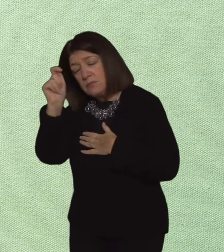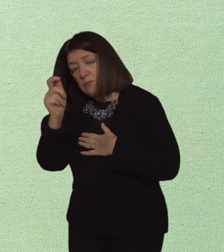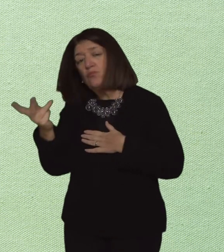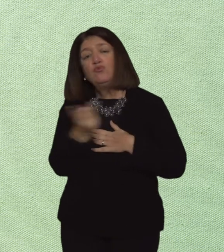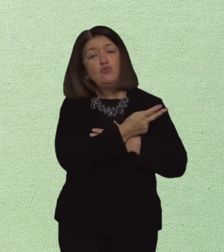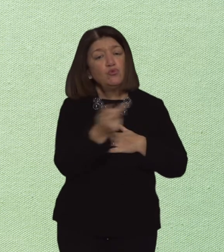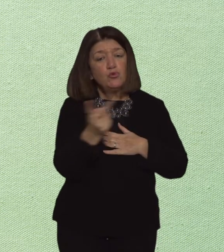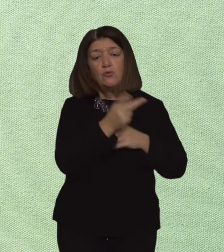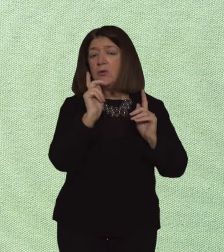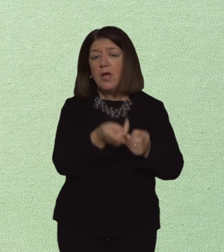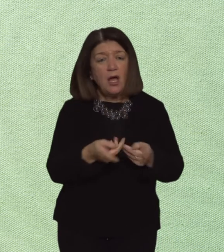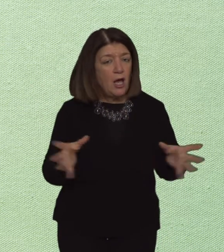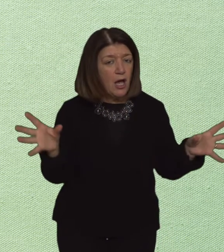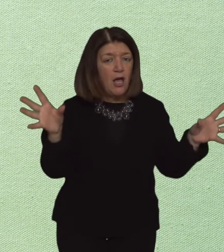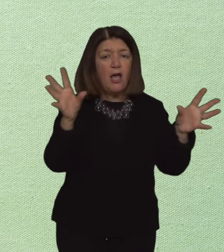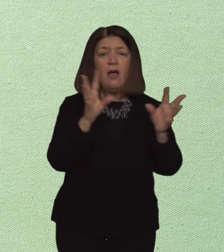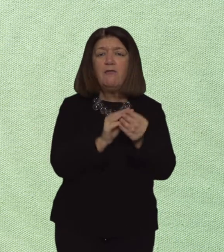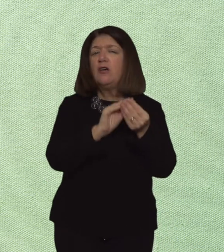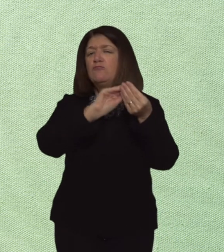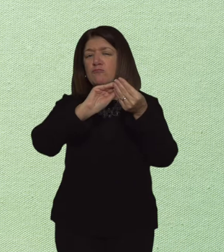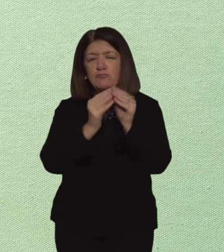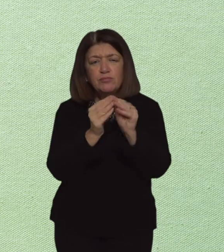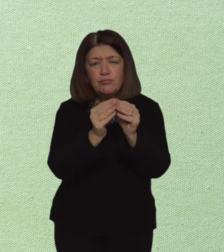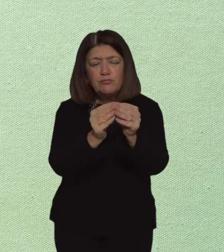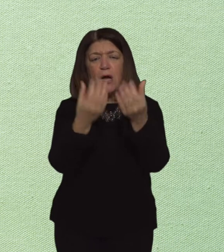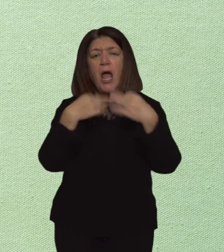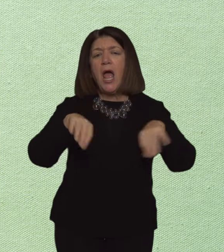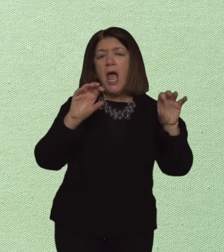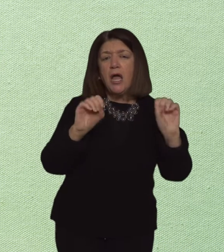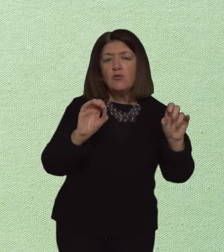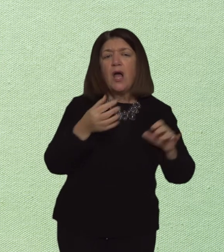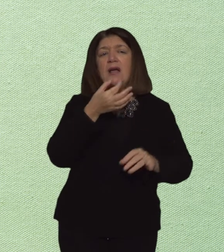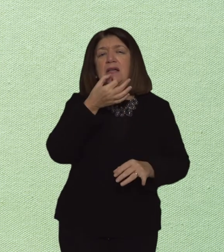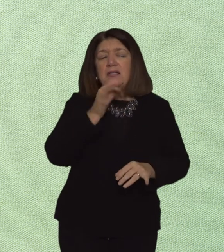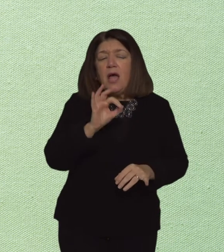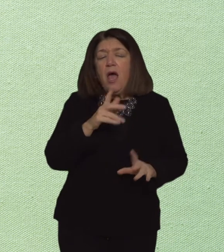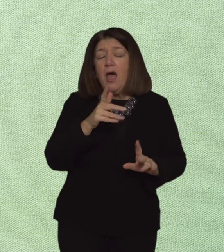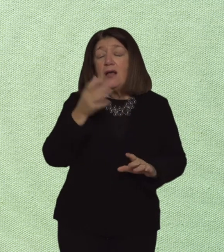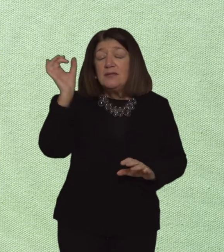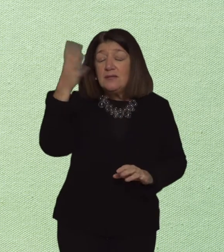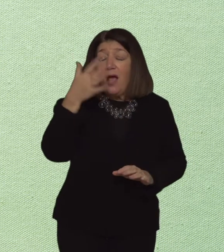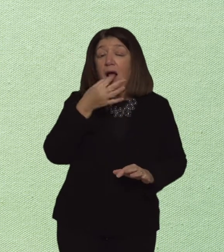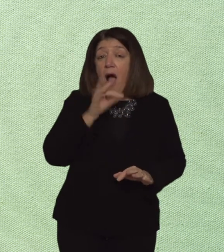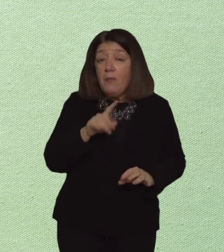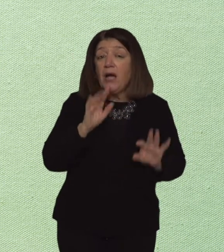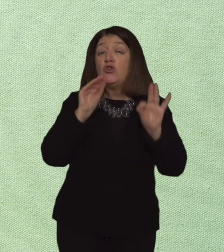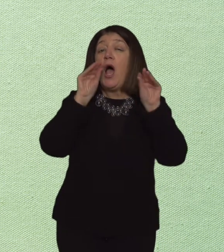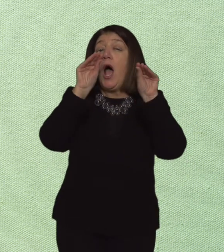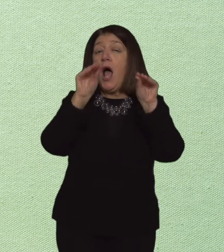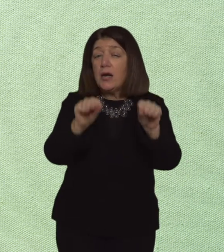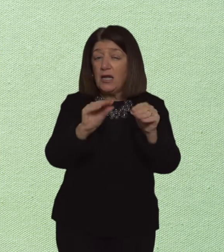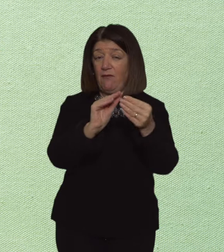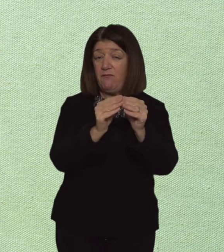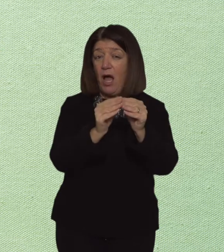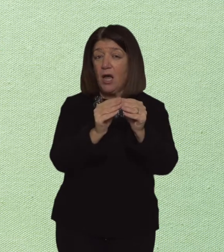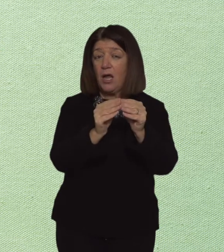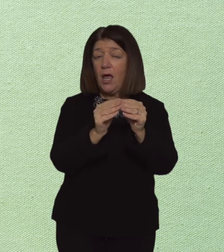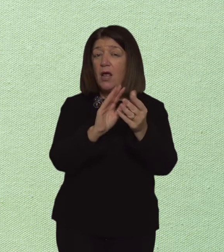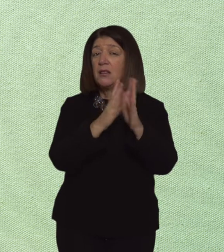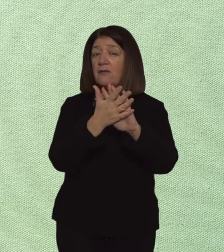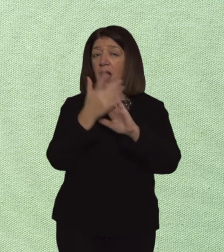della dignità della mia identità sono in grado di essere più consapevole, più, come posso dire, più